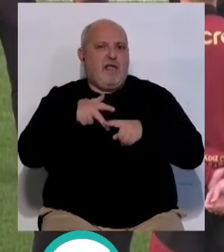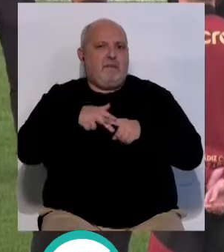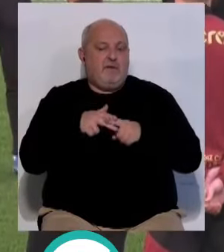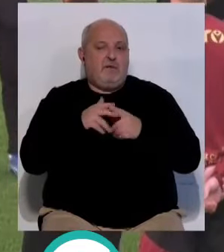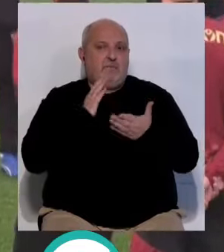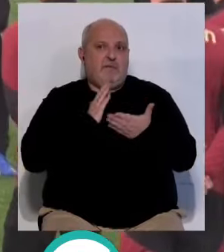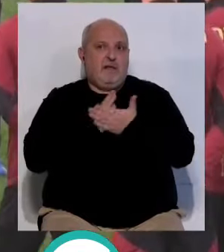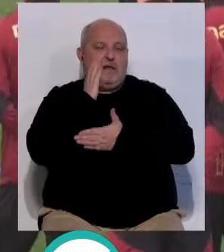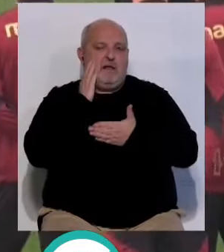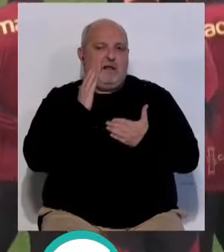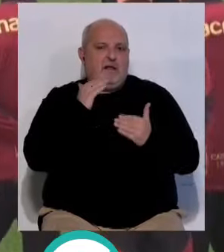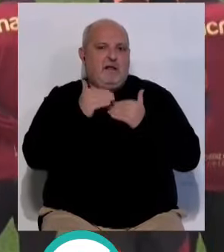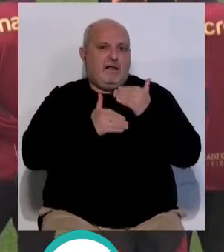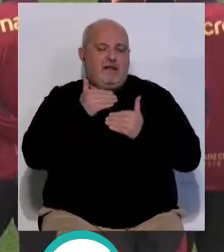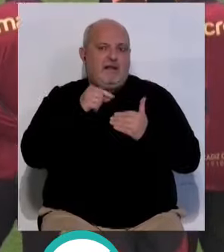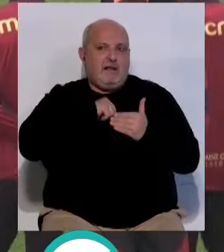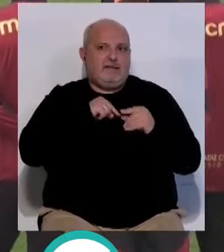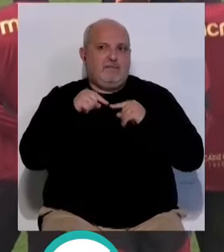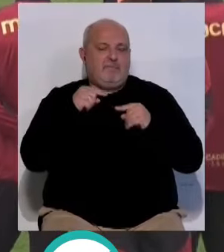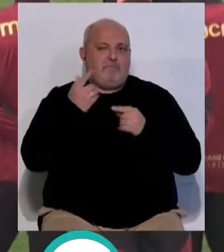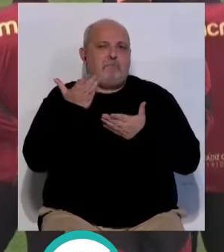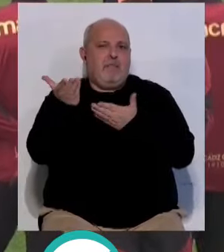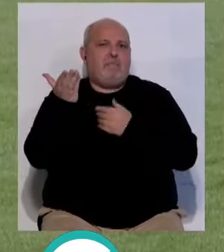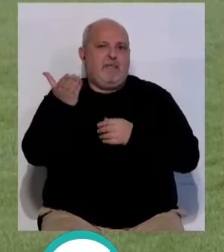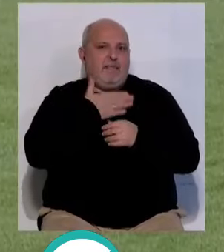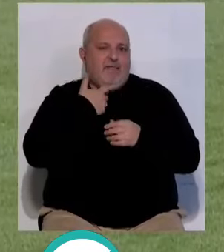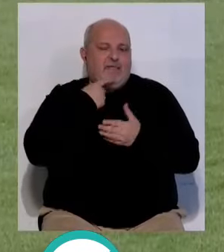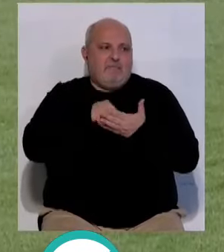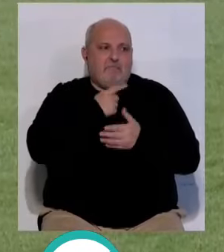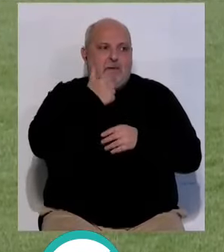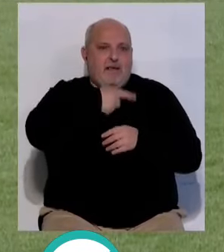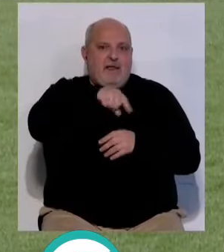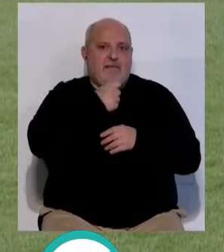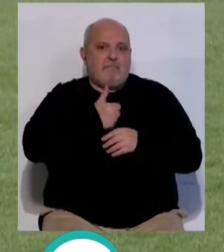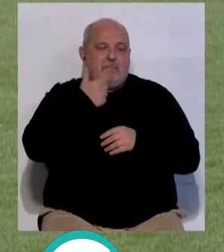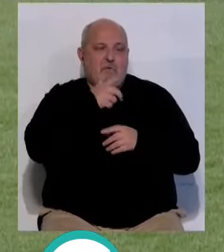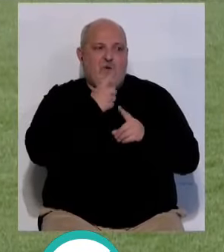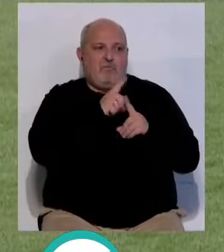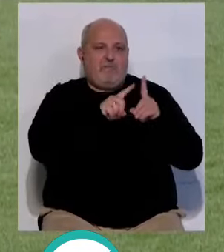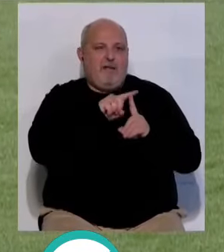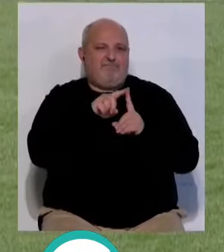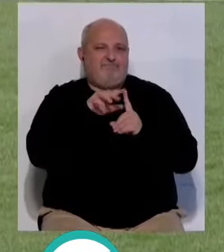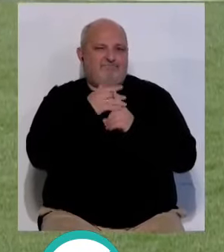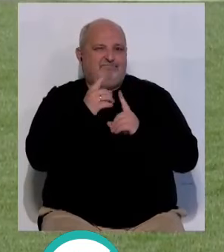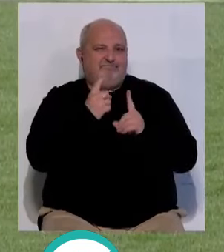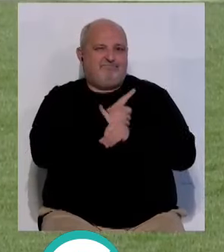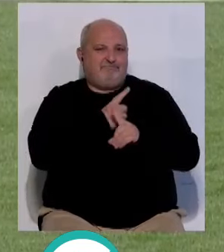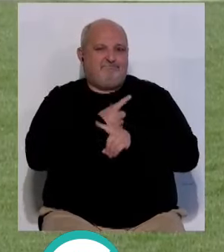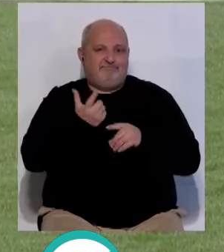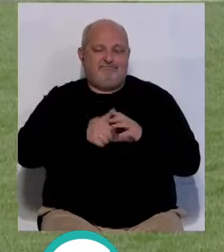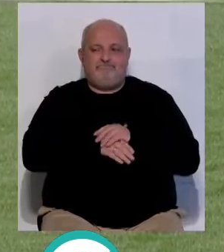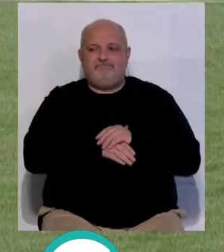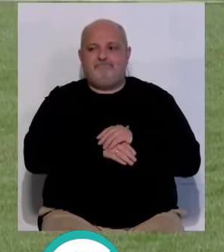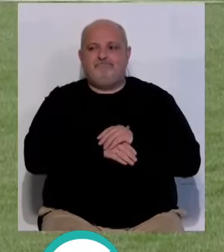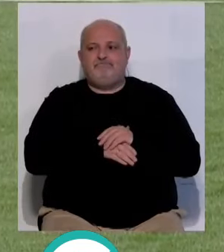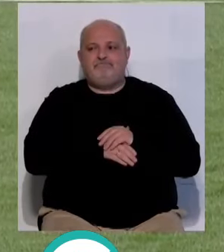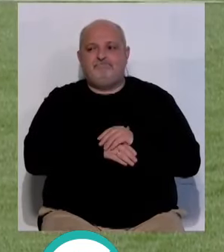de ese de ese proceso es cuando creo que no tiene no tiene sentido cambiar e esa pieza m Espero que